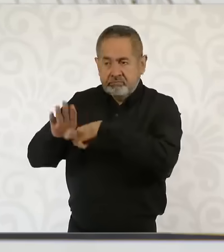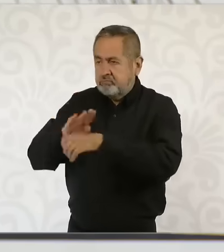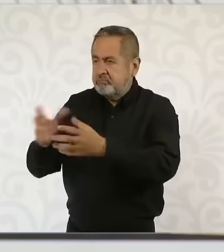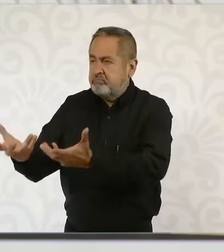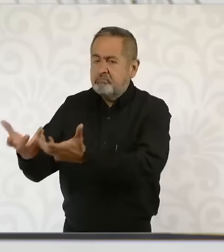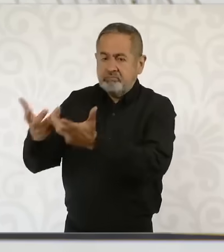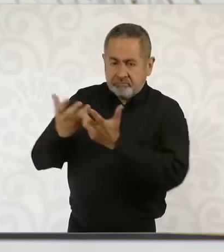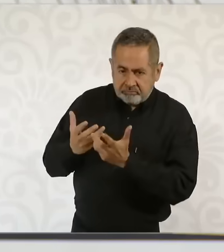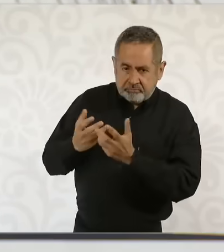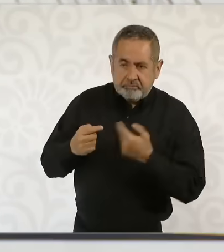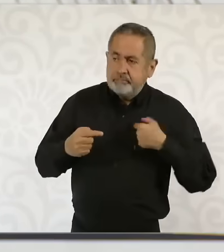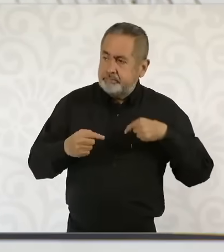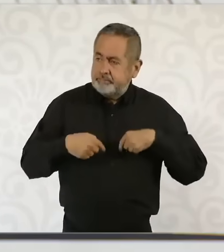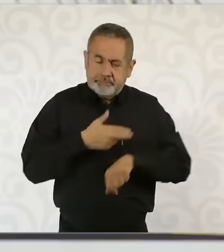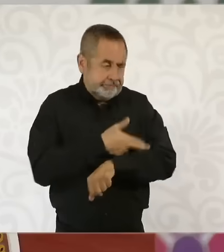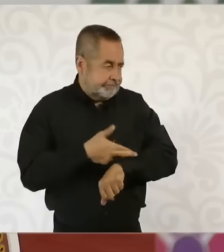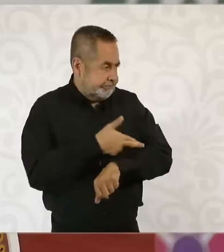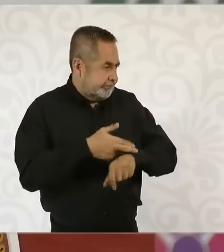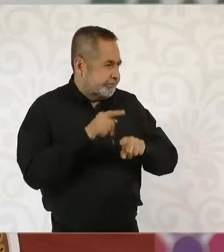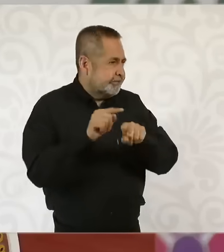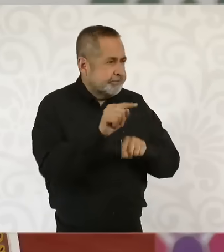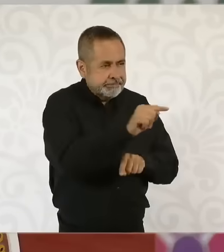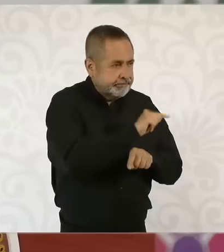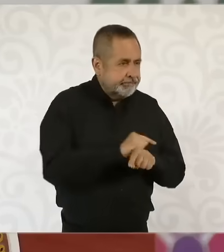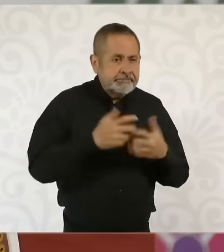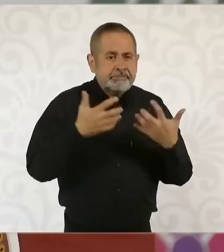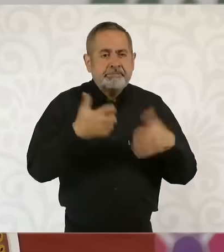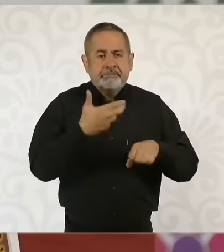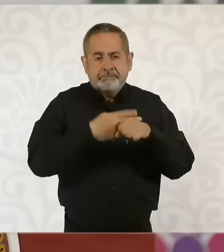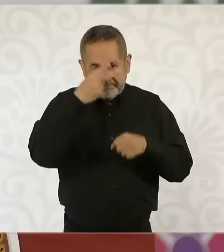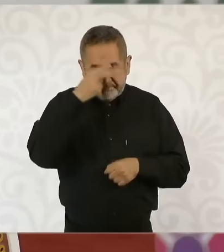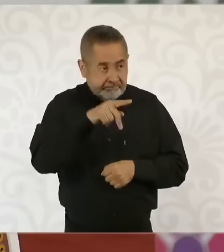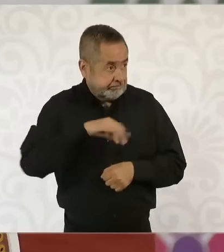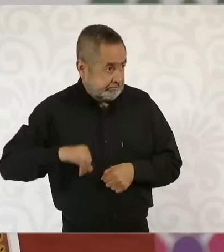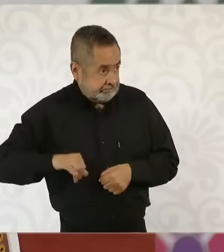organizar para que todos aquellos empresarios mexicanos que estén interesados en asistir en